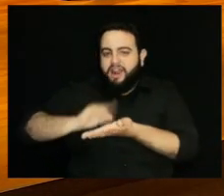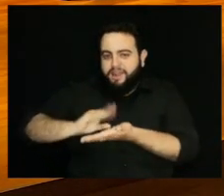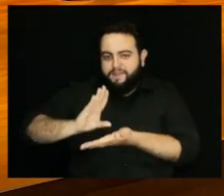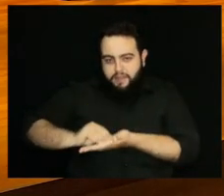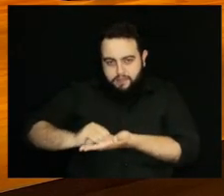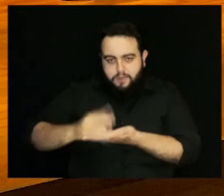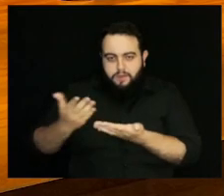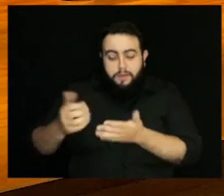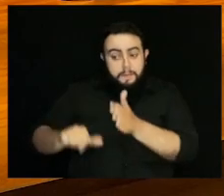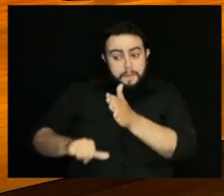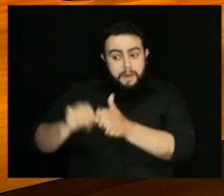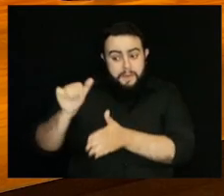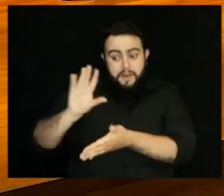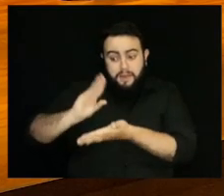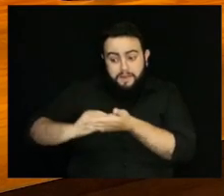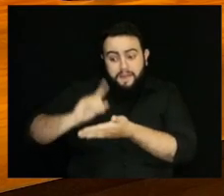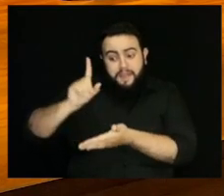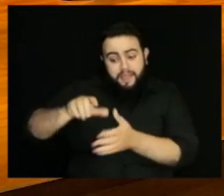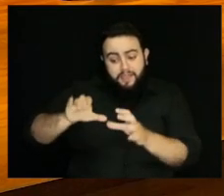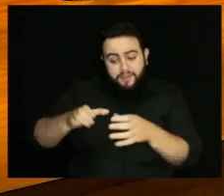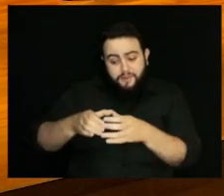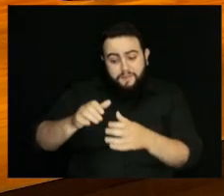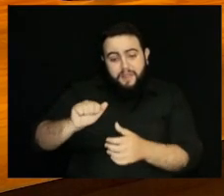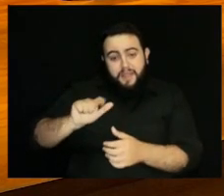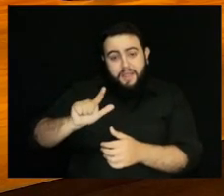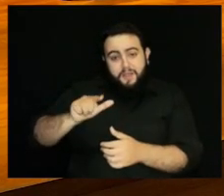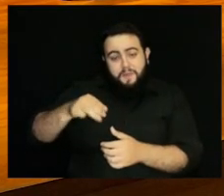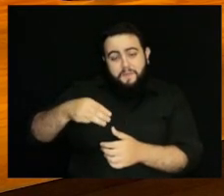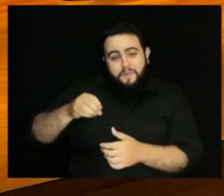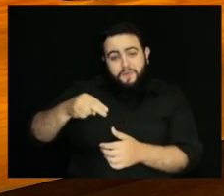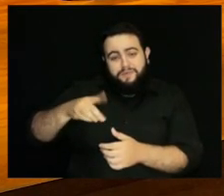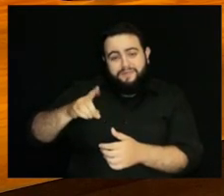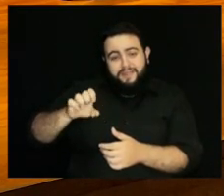O primeiro que grava são Os Almôdegas, que conseguem um contrato com a gravadora Continental e lançam dois